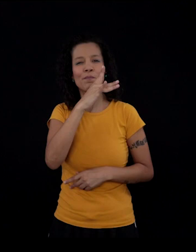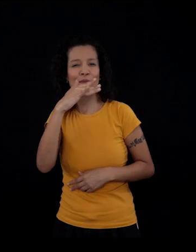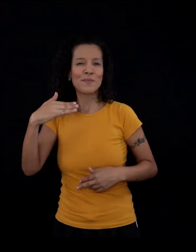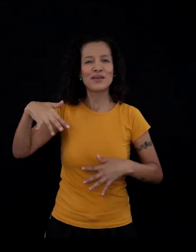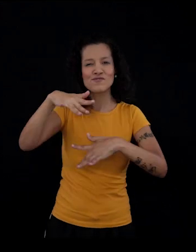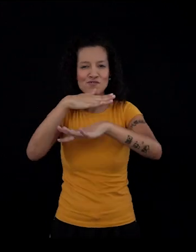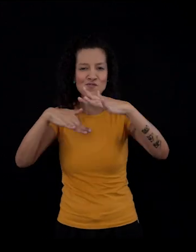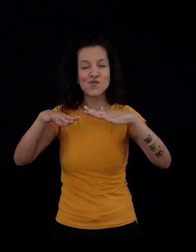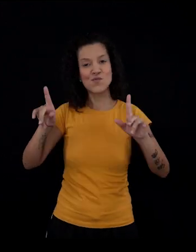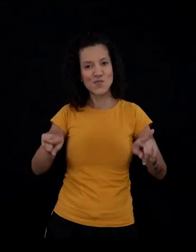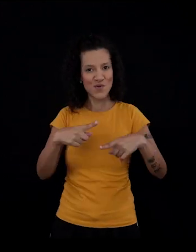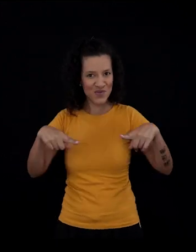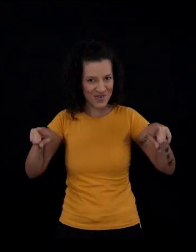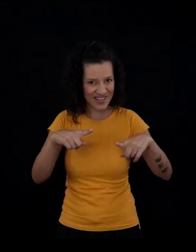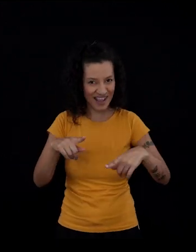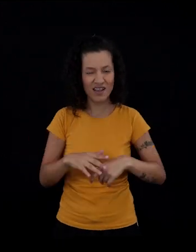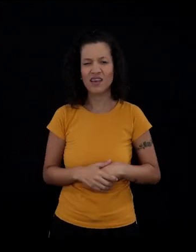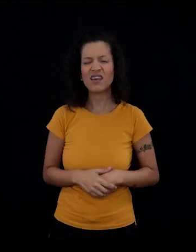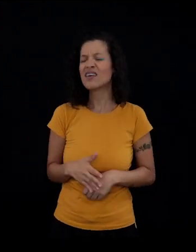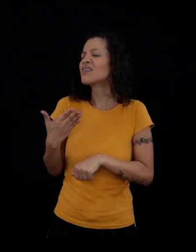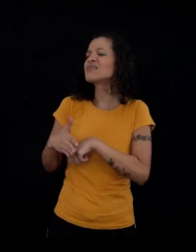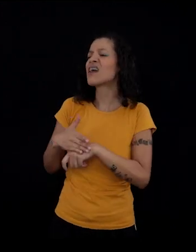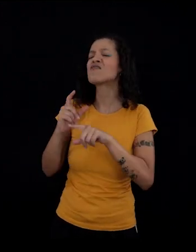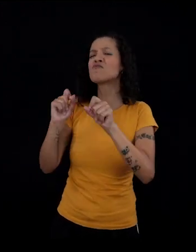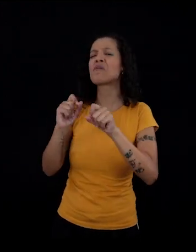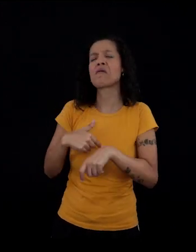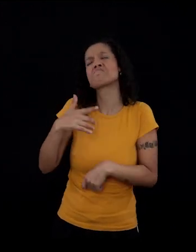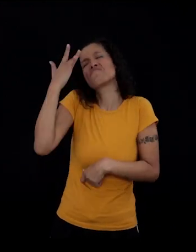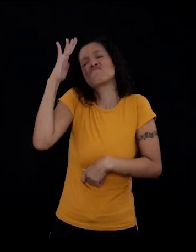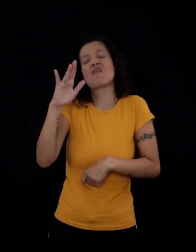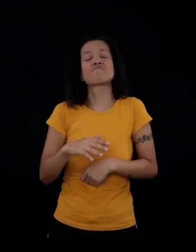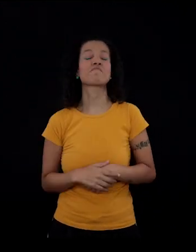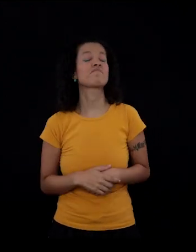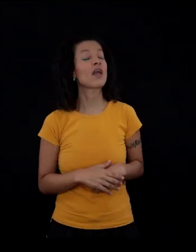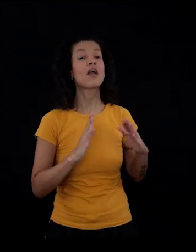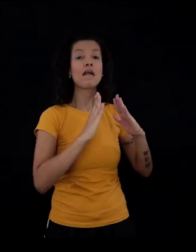A gente estava ensaiando – não sei o que a gente estava ensaiando – daí ela apareceu em casa